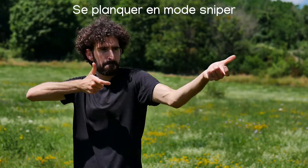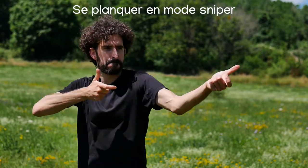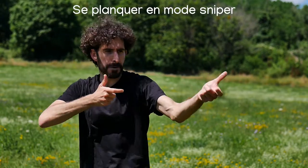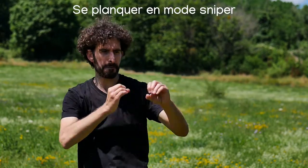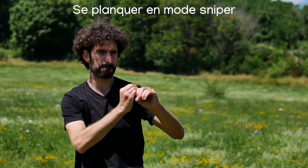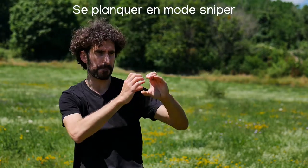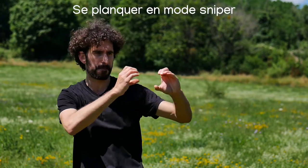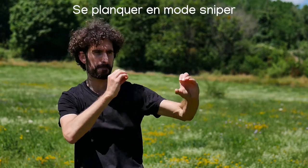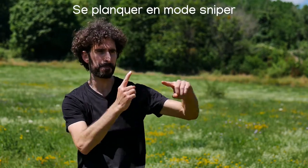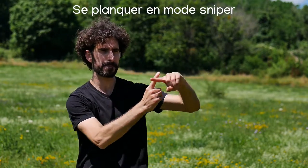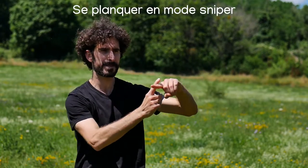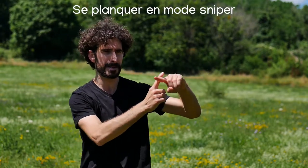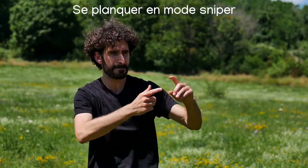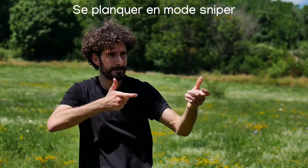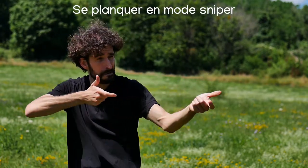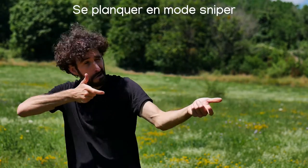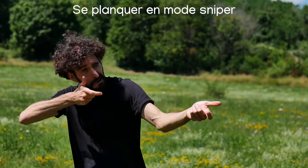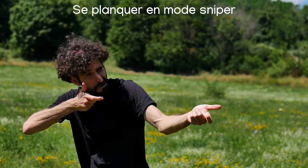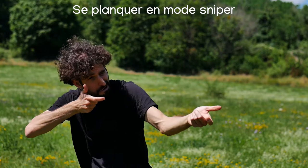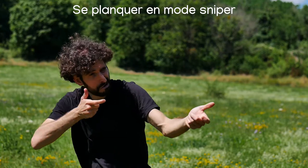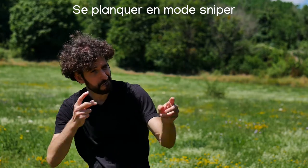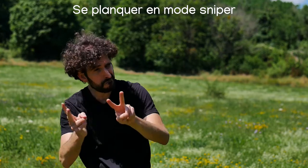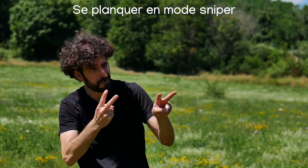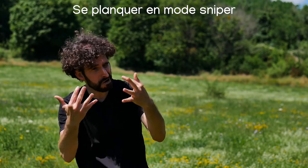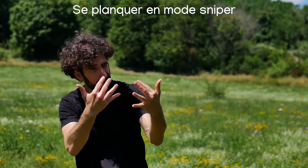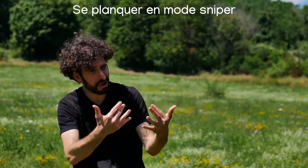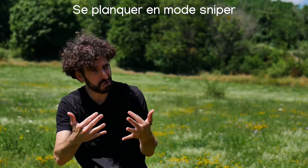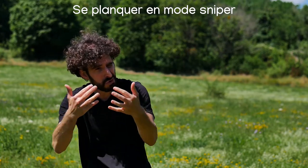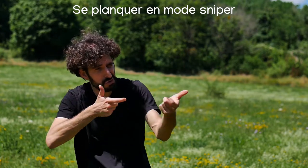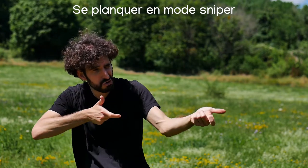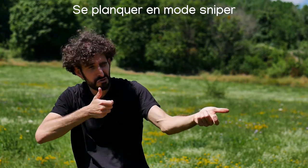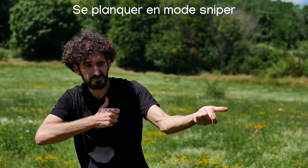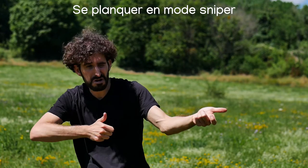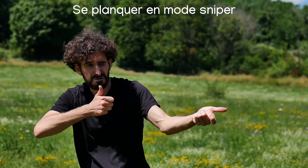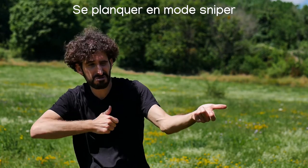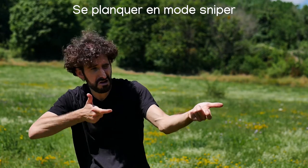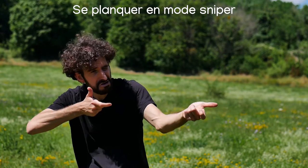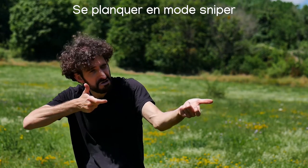* Viseur sur fusil * * Calcule le vent * * Patience *